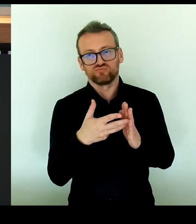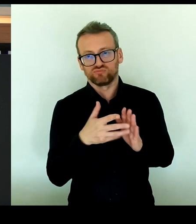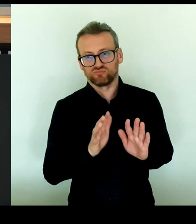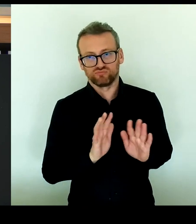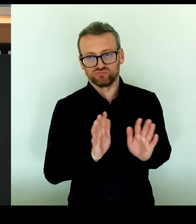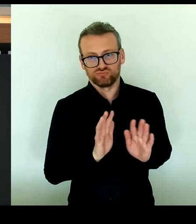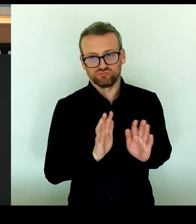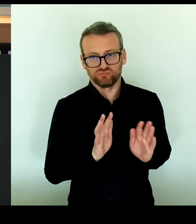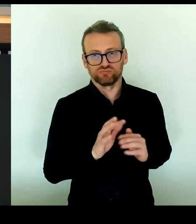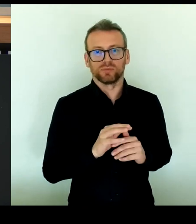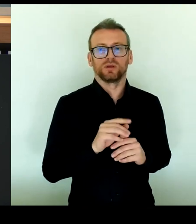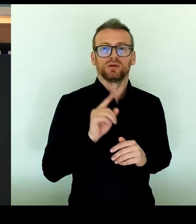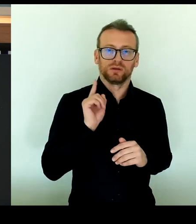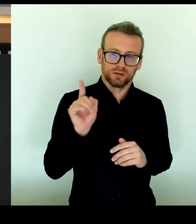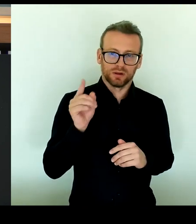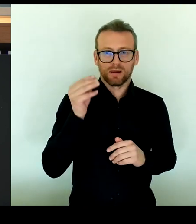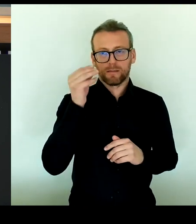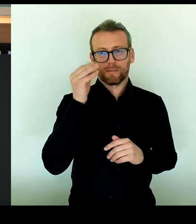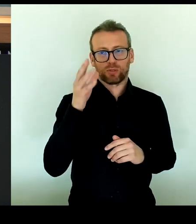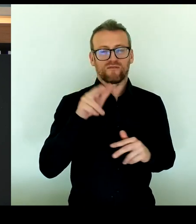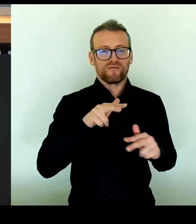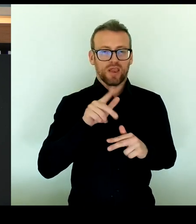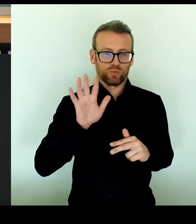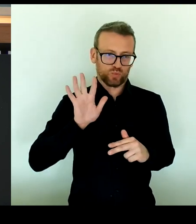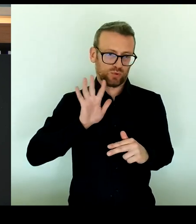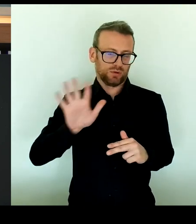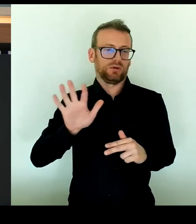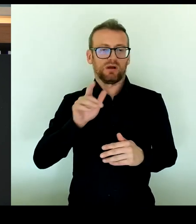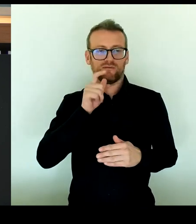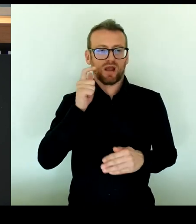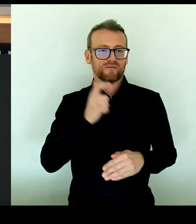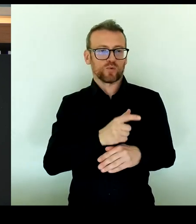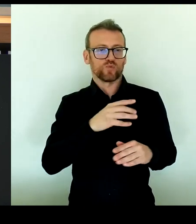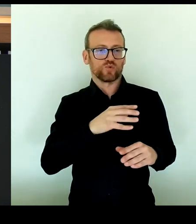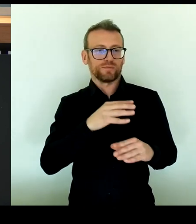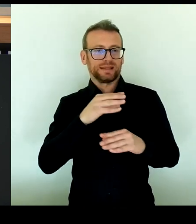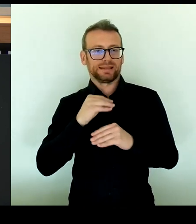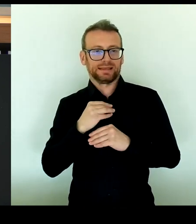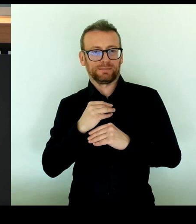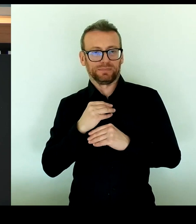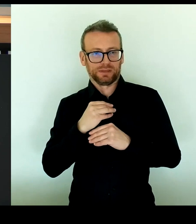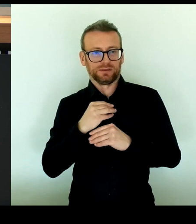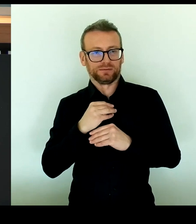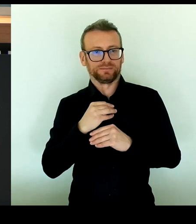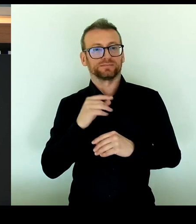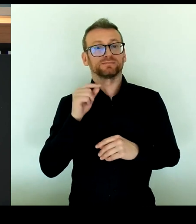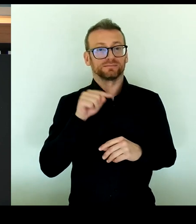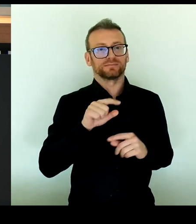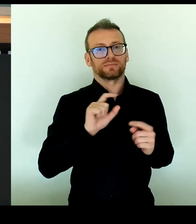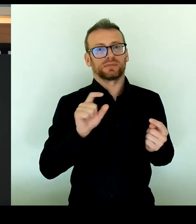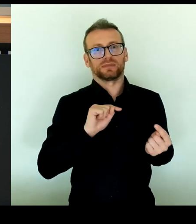zu unterstützen im Dickicht der angebotenen Systeme eine sachgerechte und datenschutzfreundliche Auswahl zu treffen.